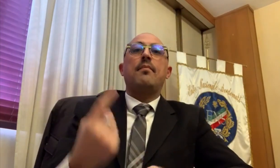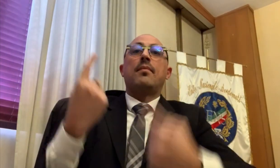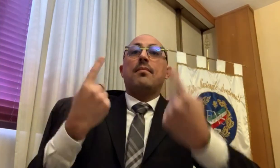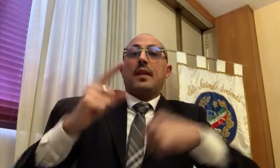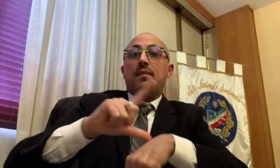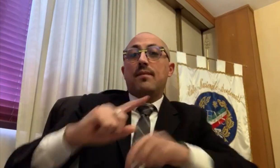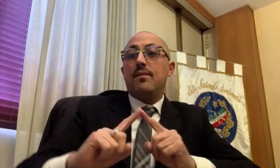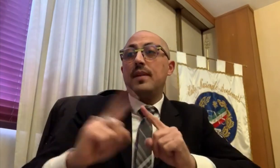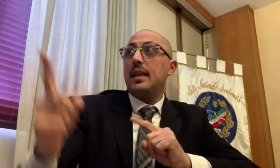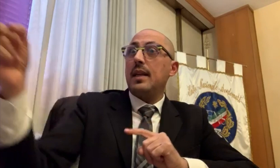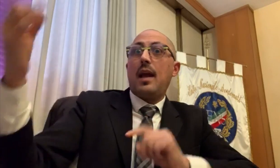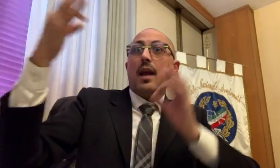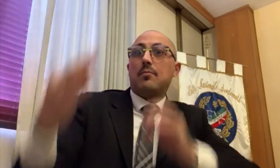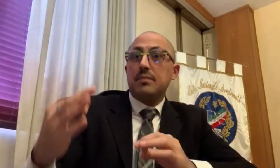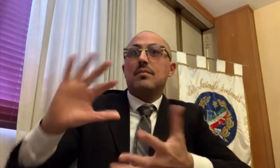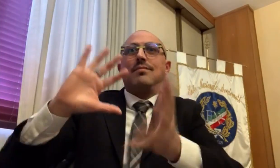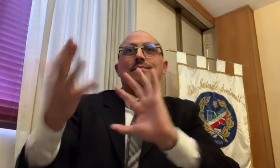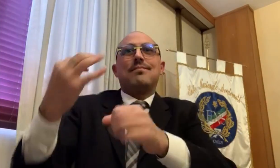L'ENS ha preso questo impegno